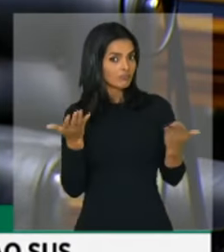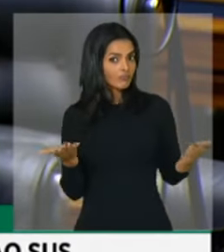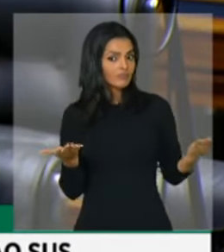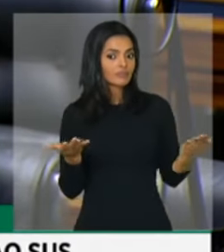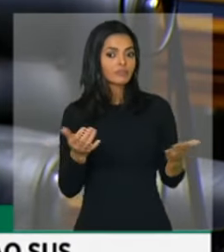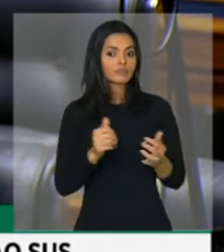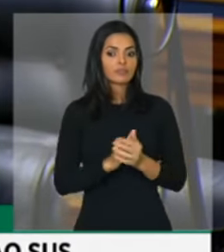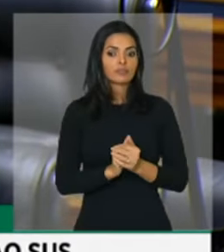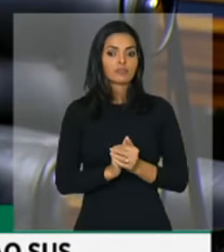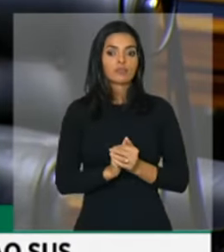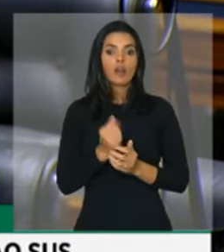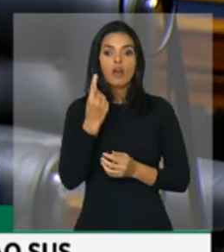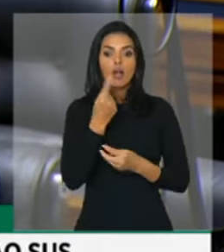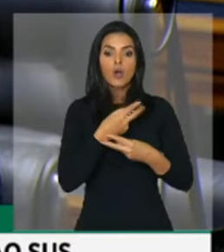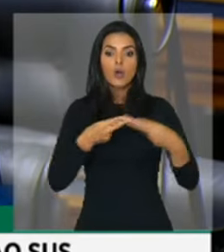NA... NA APROVAÇÃO DESSE PROJETO É A QUESTÃO DO